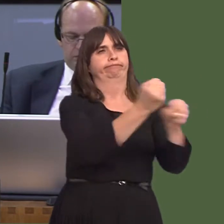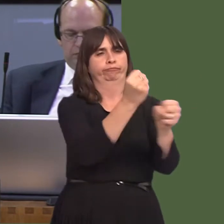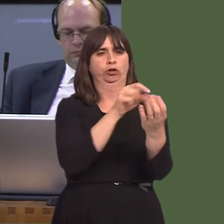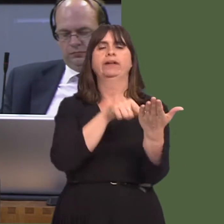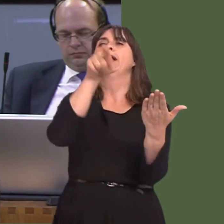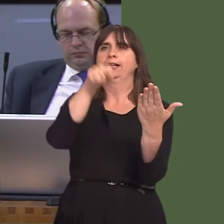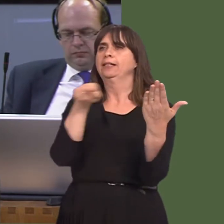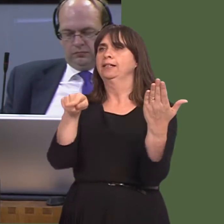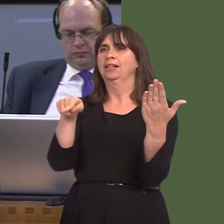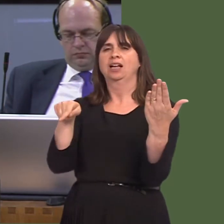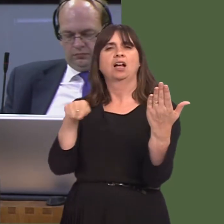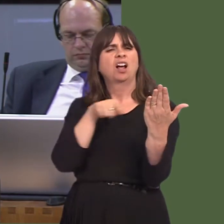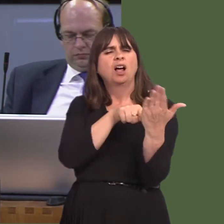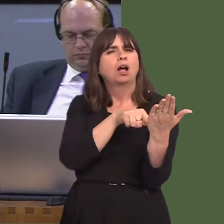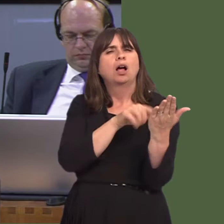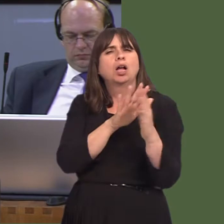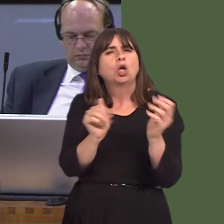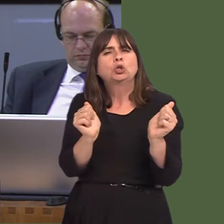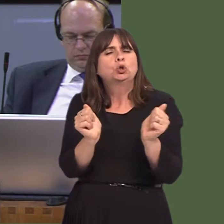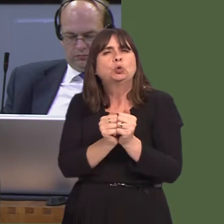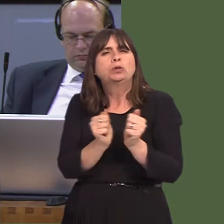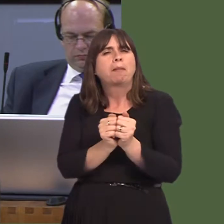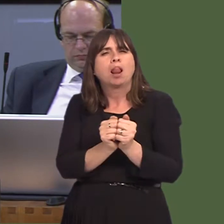bod gorsafoedd fel Aberdaugleddau yn cael eu gadael ar Ùl.